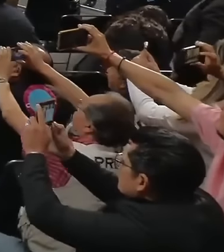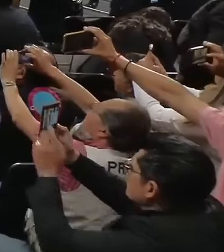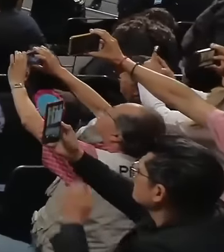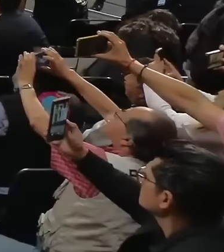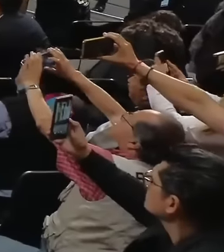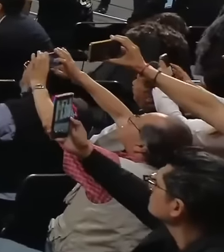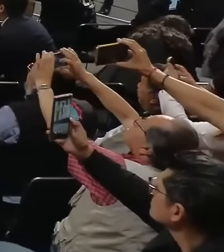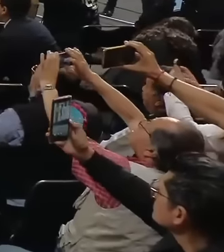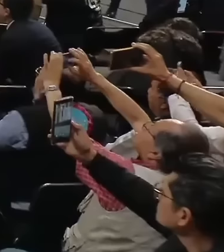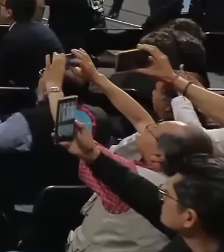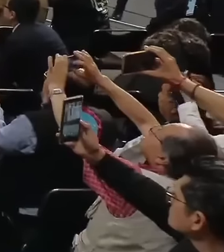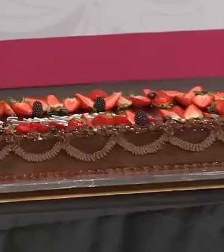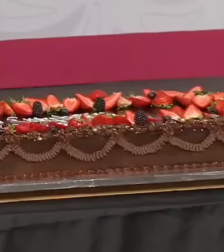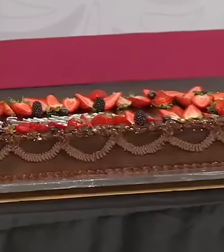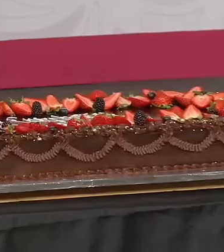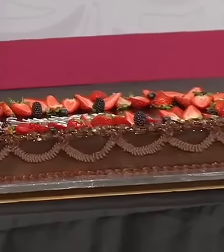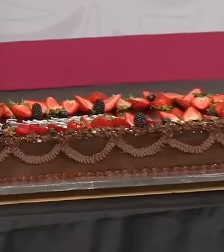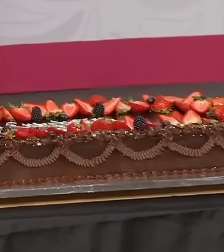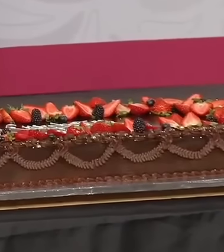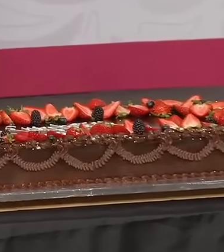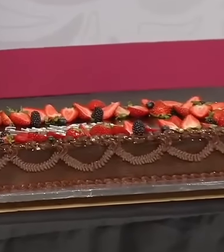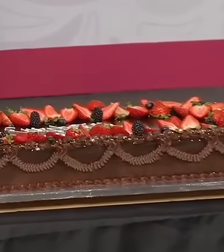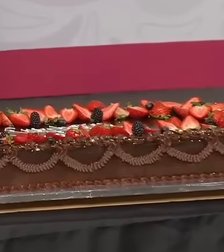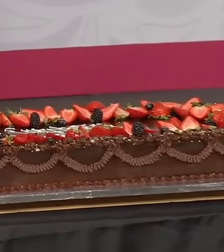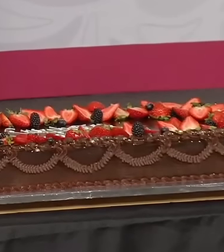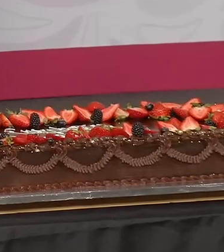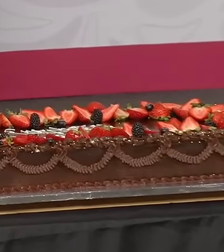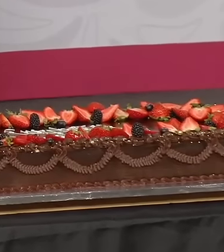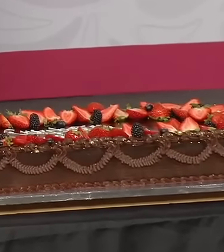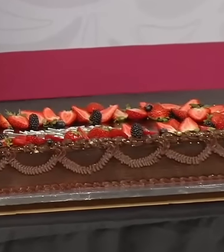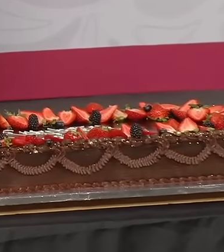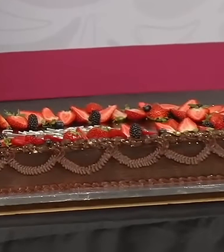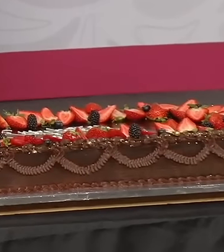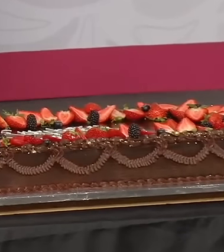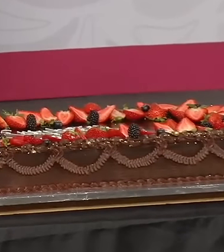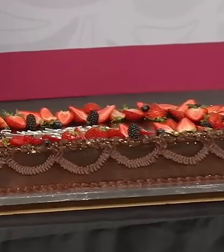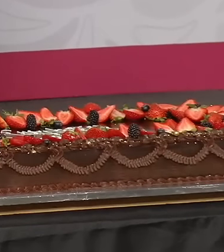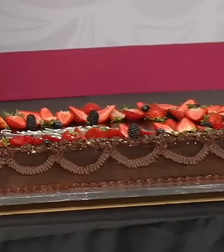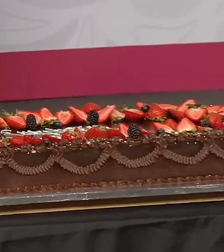cumpleaños. En un gesto de generosidad que quedará para el recuerdo, no solo celebró el aniversario,